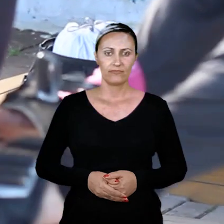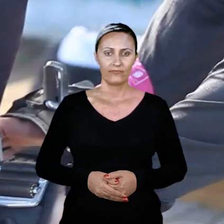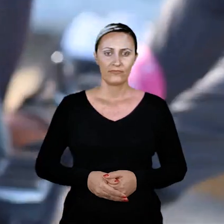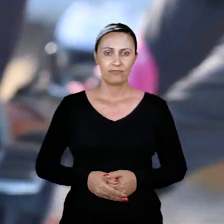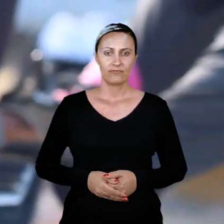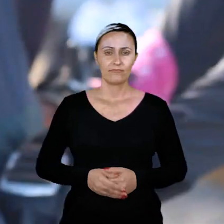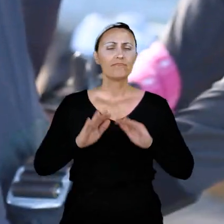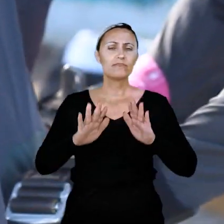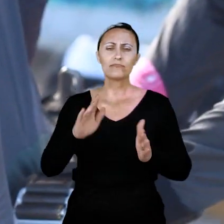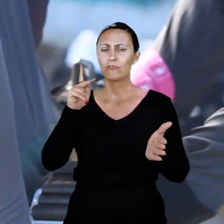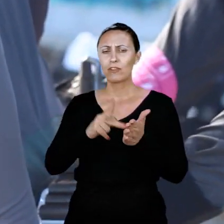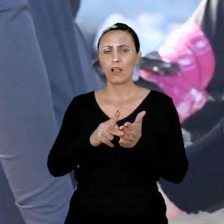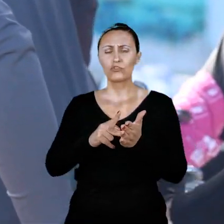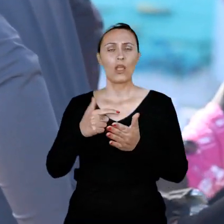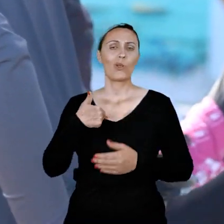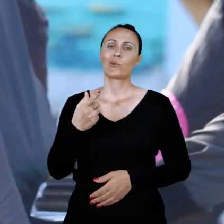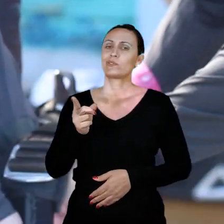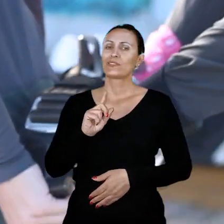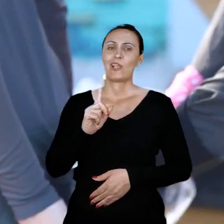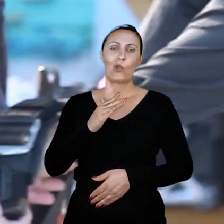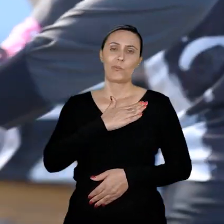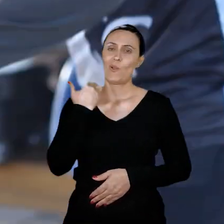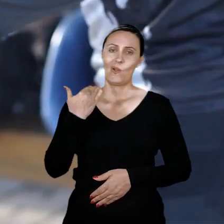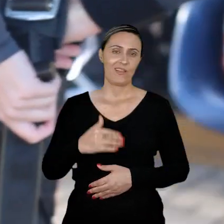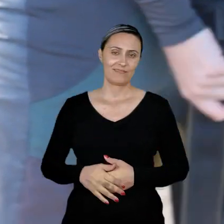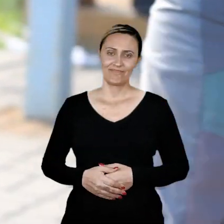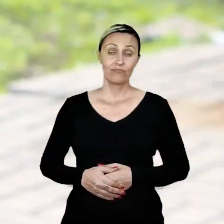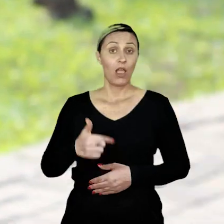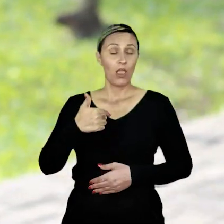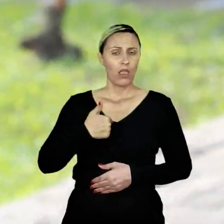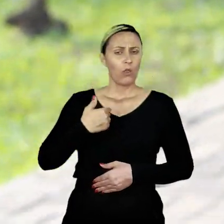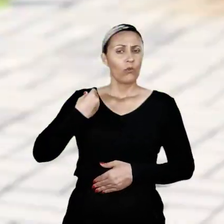A verdade é que eu não morri. Eu passei da sobrevida para a vida.